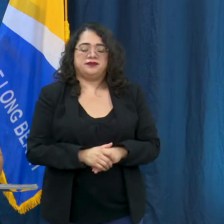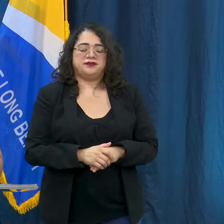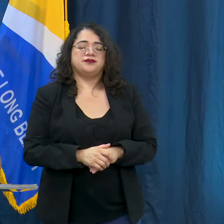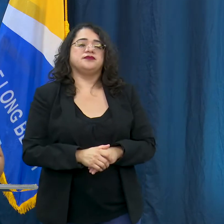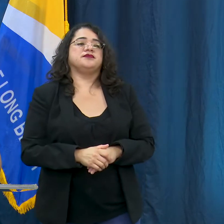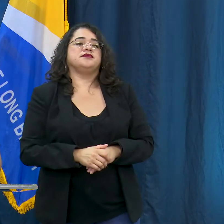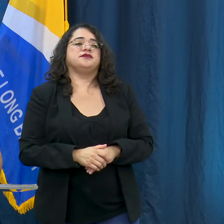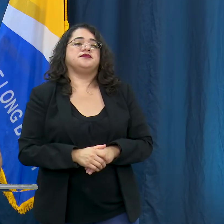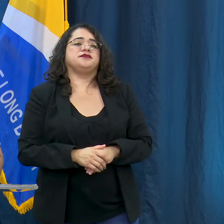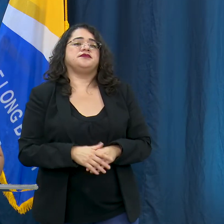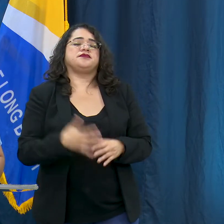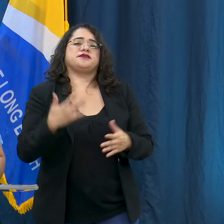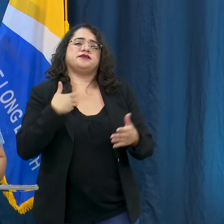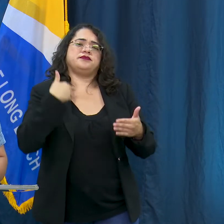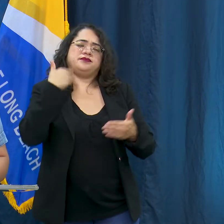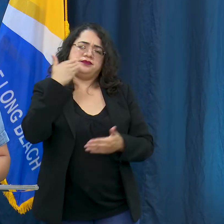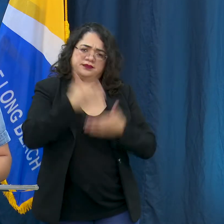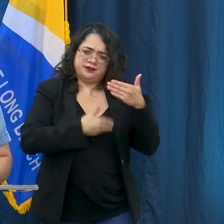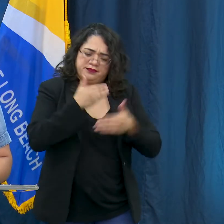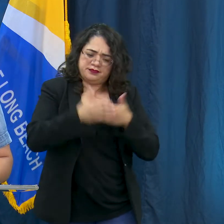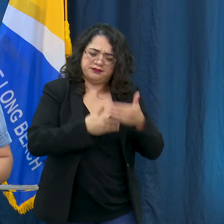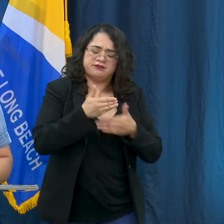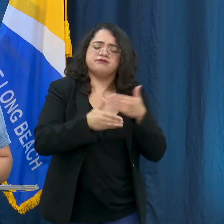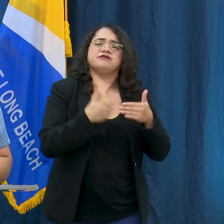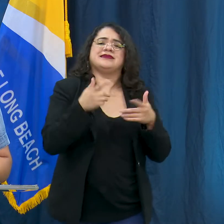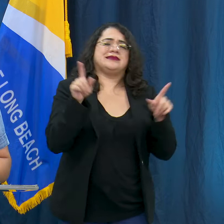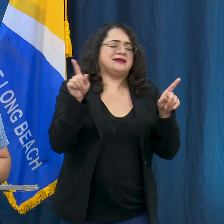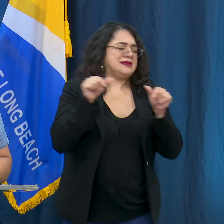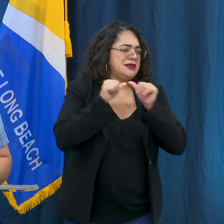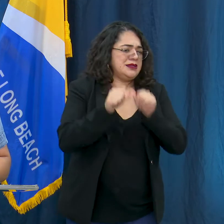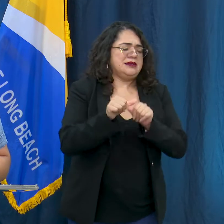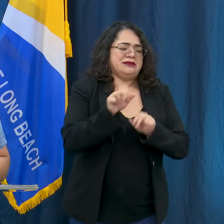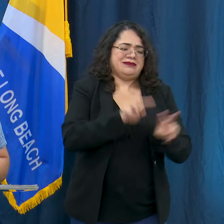gamos adelante necesita ramos say value r al menos una spoke a semanas de datos